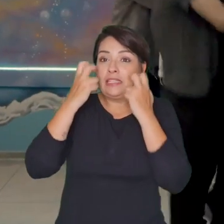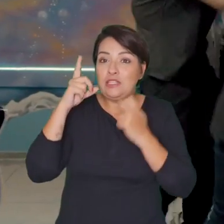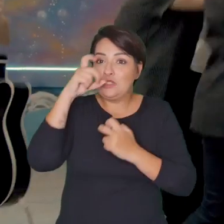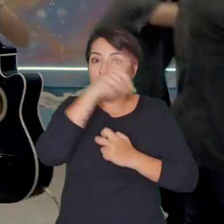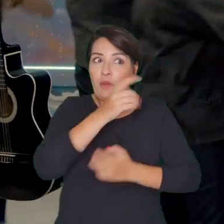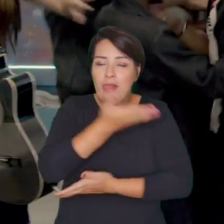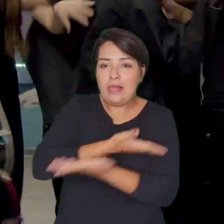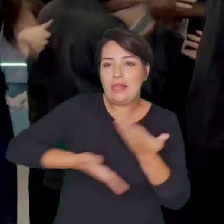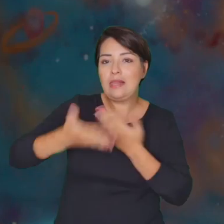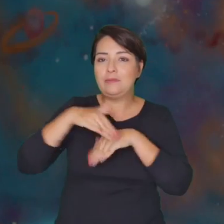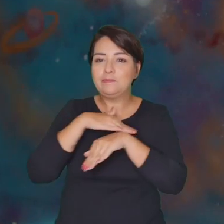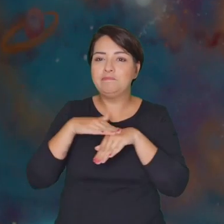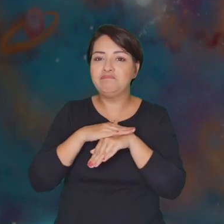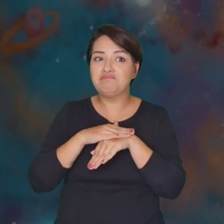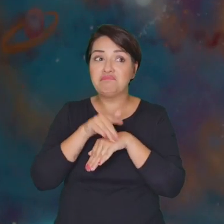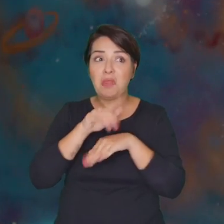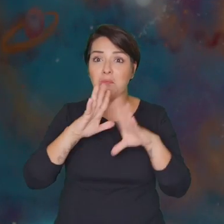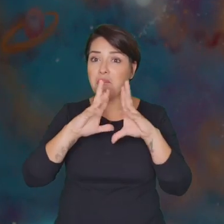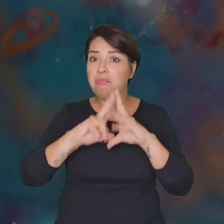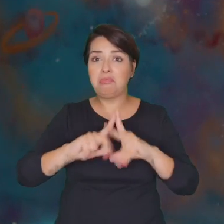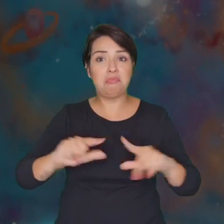Você vê que eles acabam perdendo essa timidez.